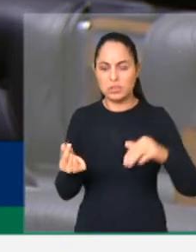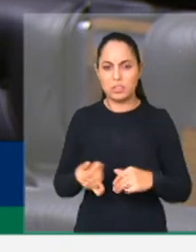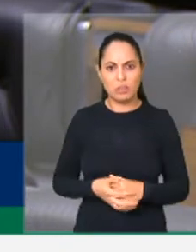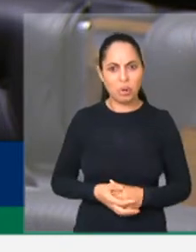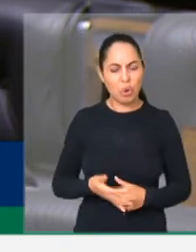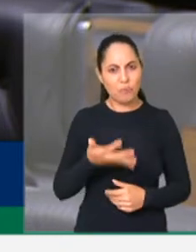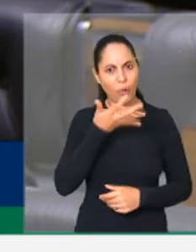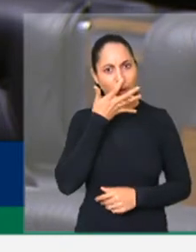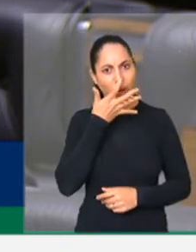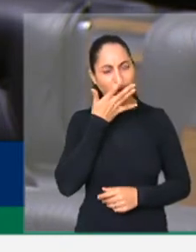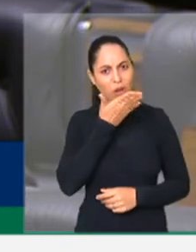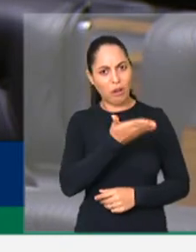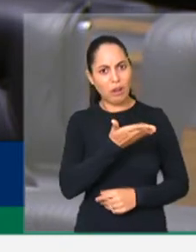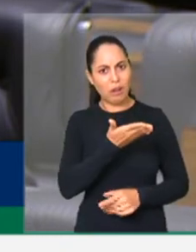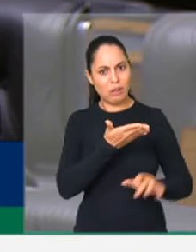INFLAÇÃO DAVA 80% E SE VOCÊ ADICIONAR A SUA MULTA, E